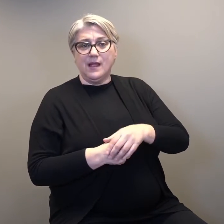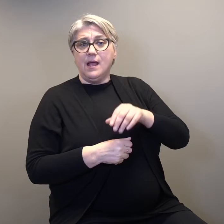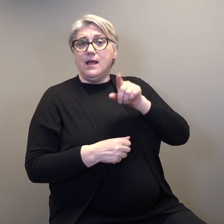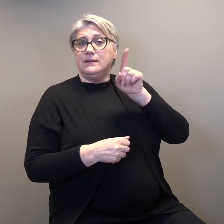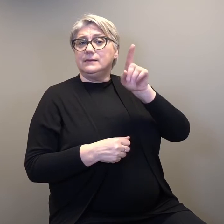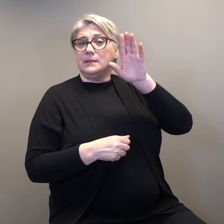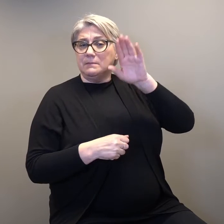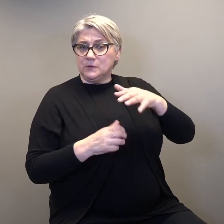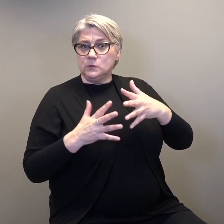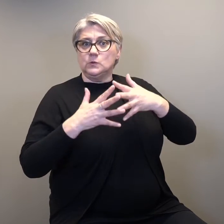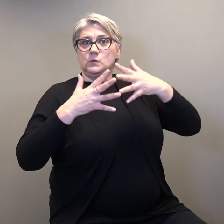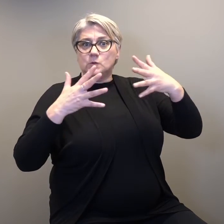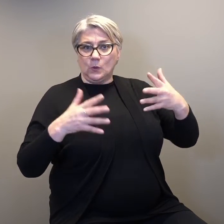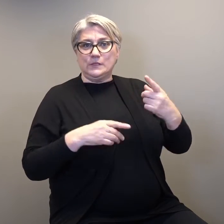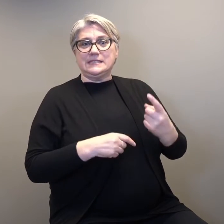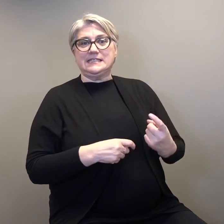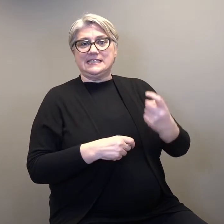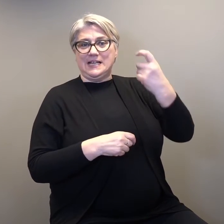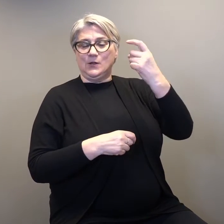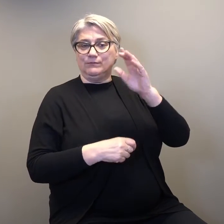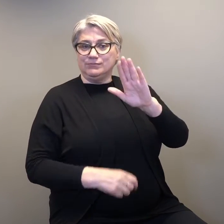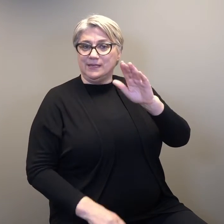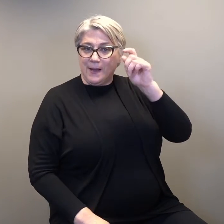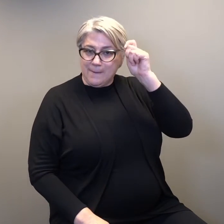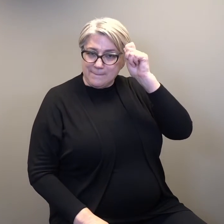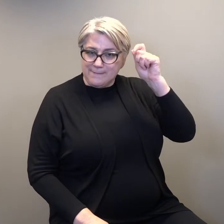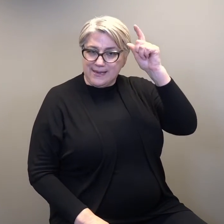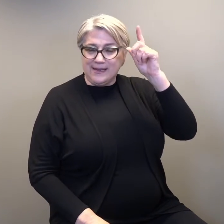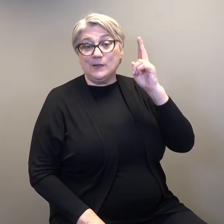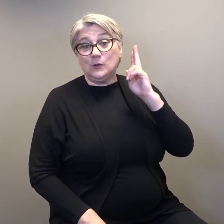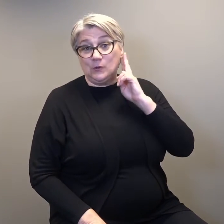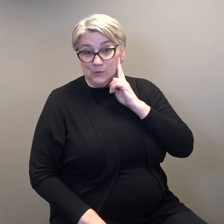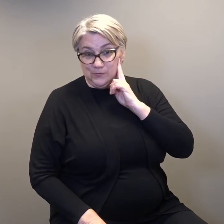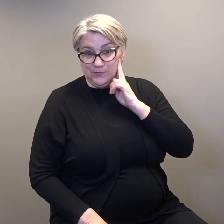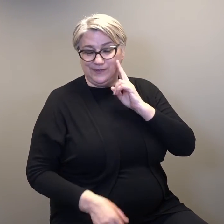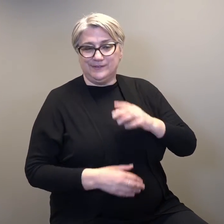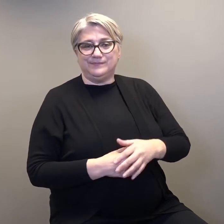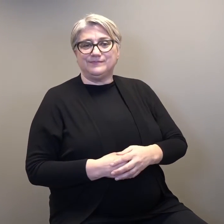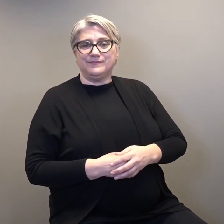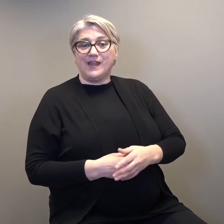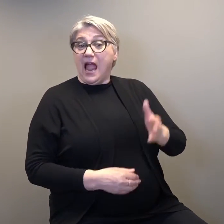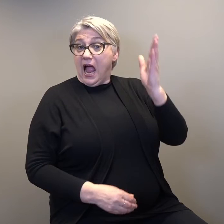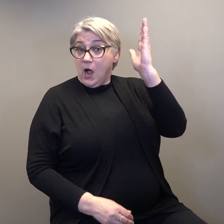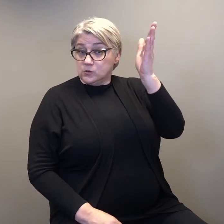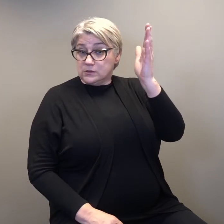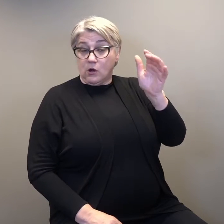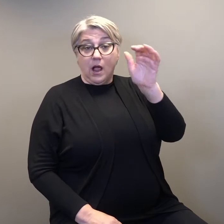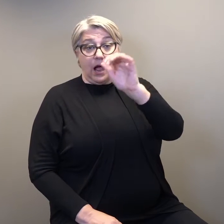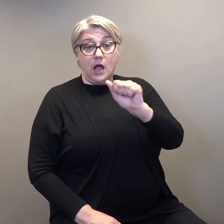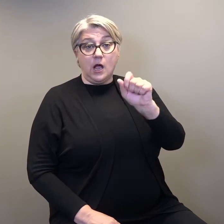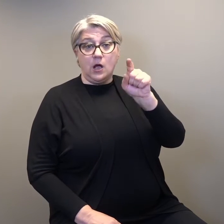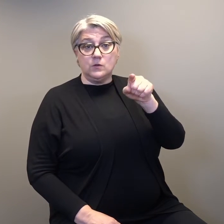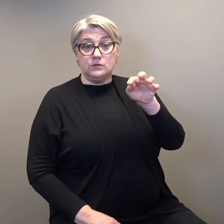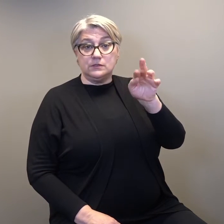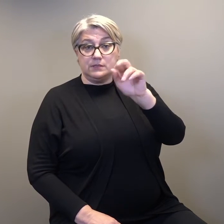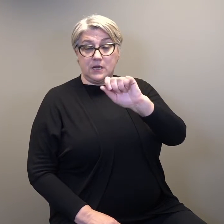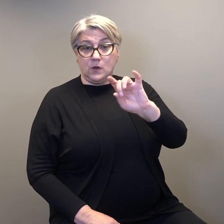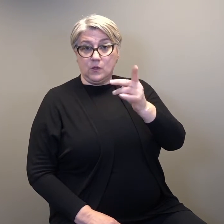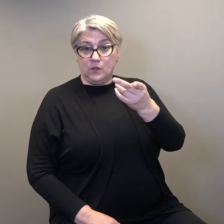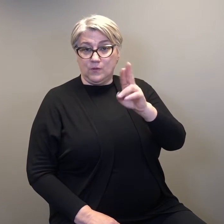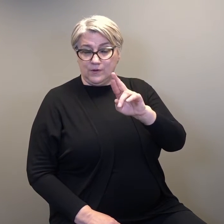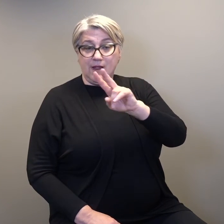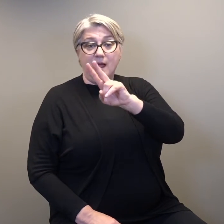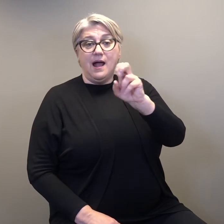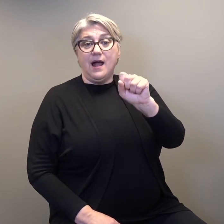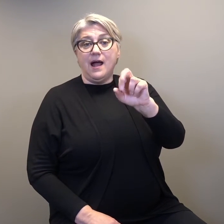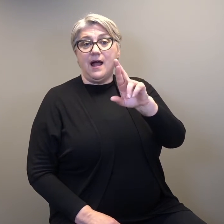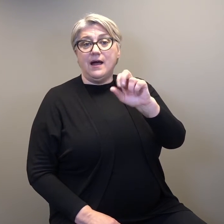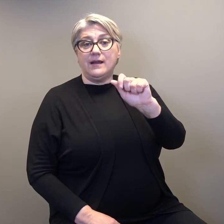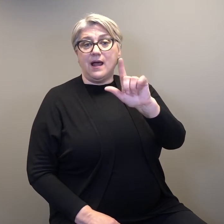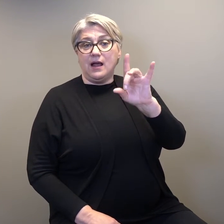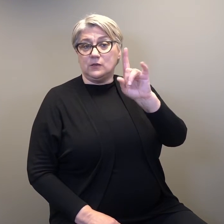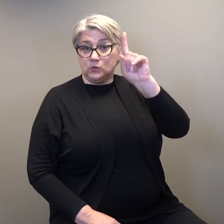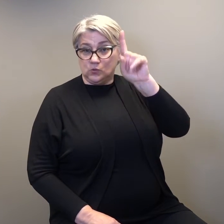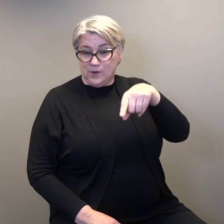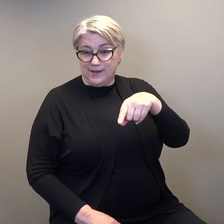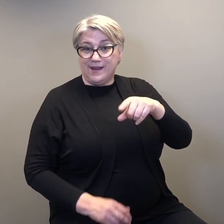Þetta er stórsigur fyrir menningu döff. Ástráður Haraldsson,